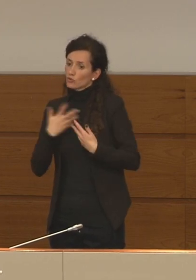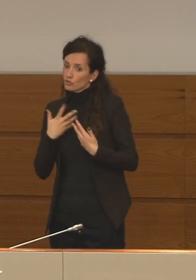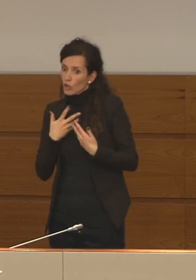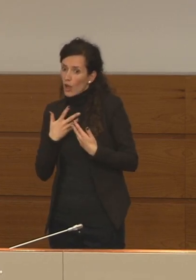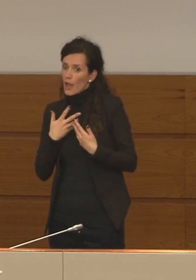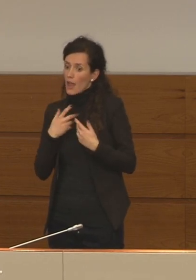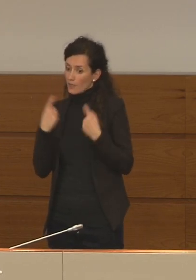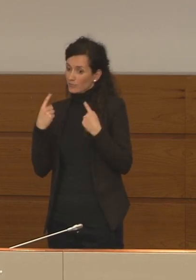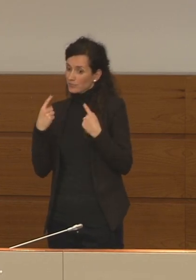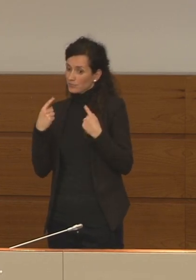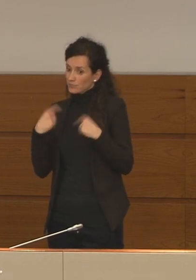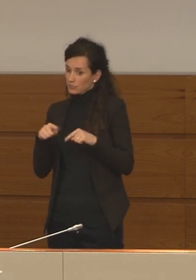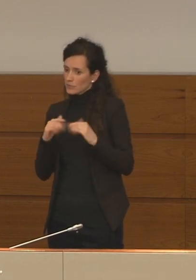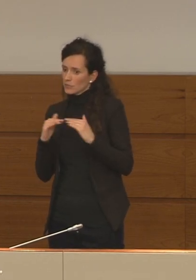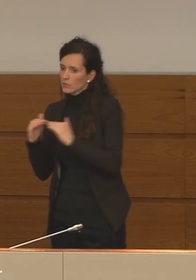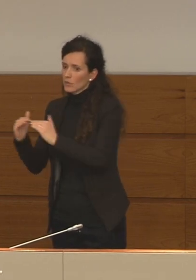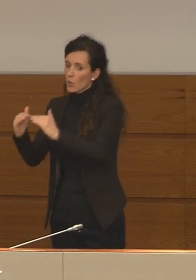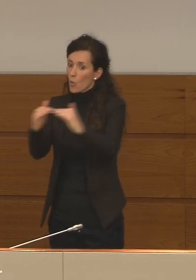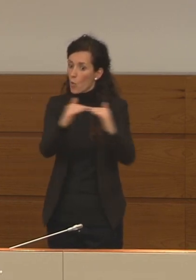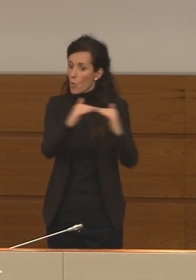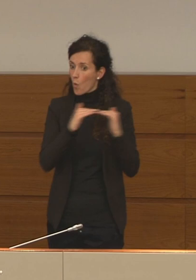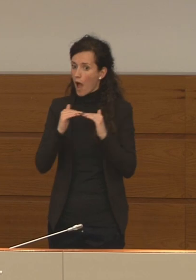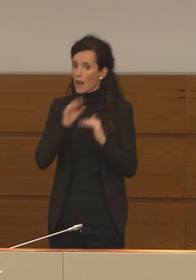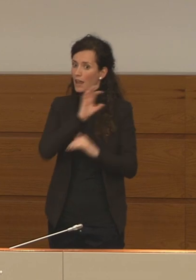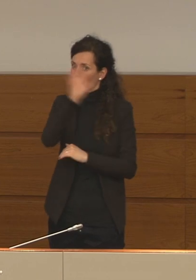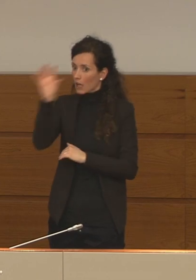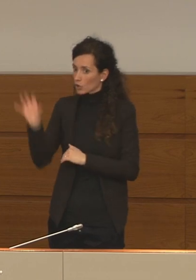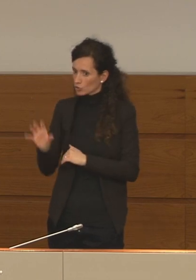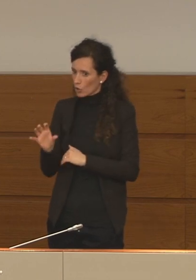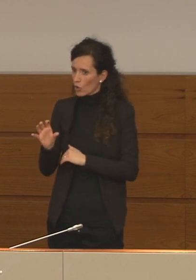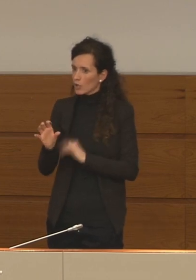su questo a livello di tutte le regioni? Cioè su questo si è raggiunto uniformità